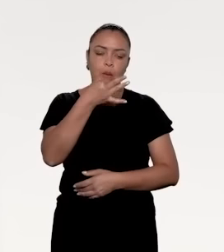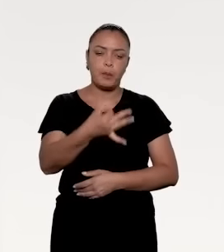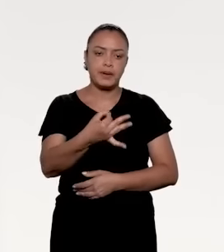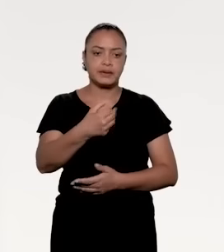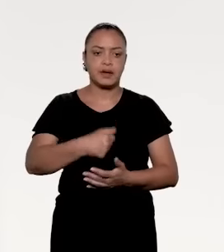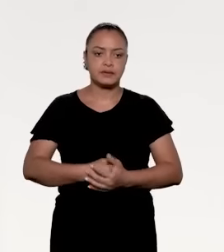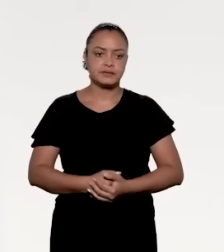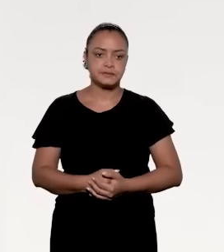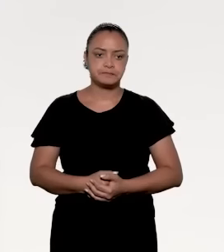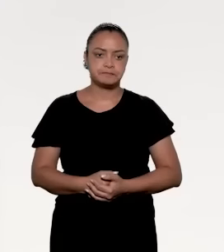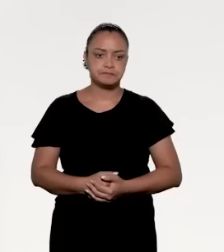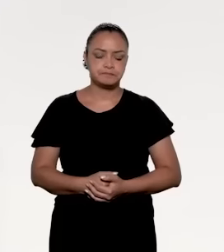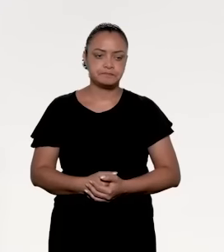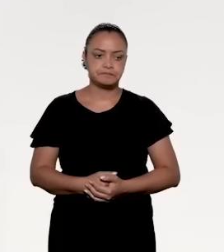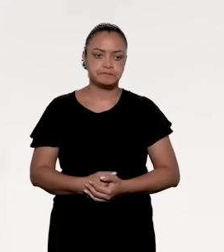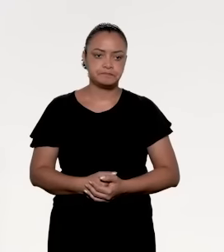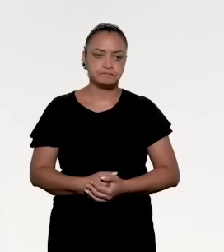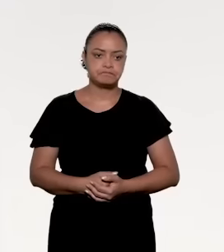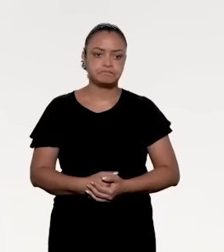queria que o senhor comentasse um pouco sobre esses volumes também.